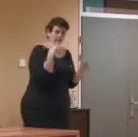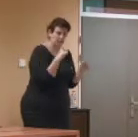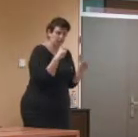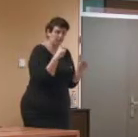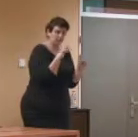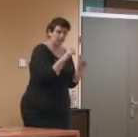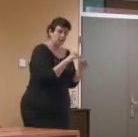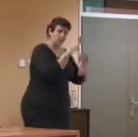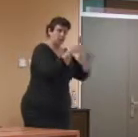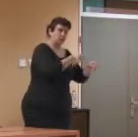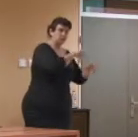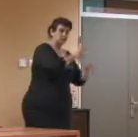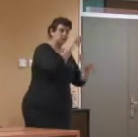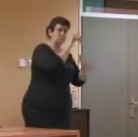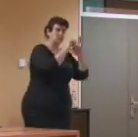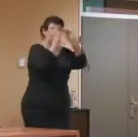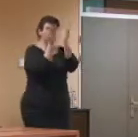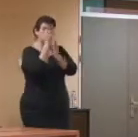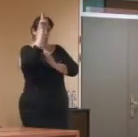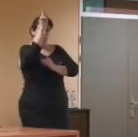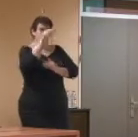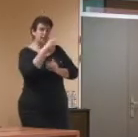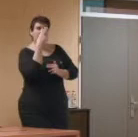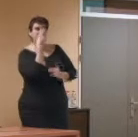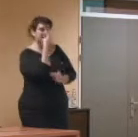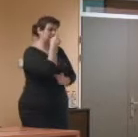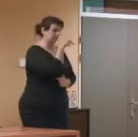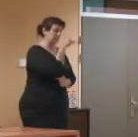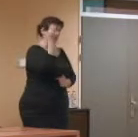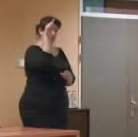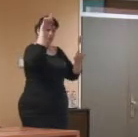todo el mundo, por eso los tres primeros ponentes abordarán